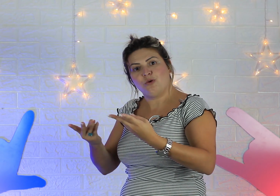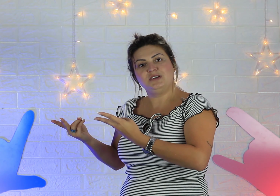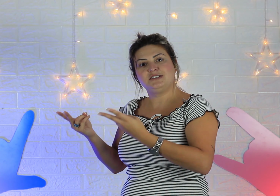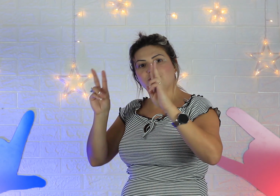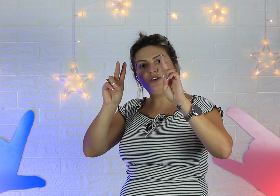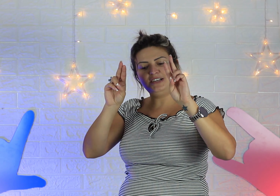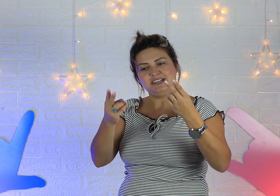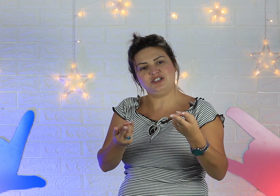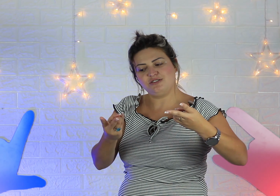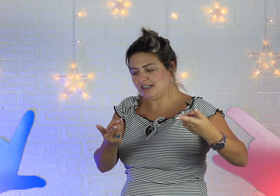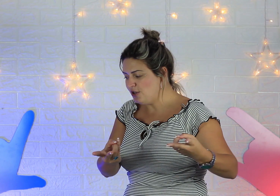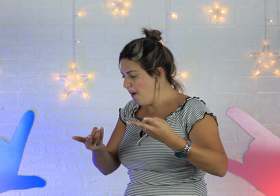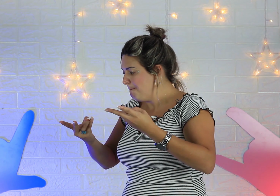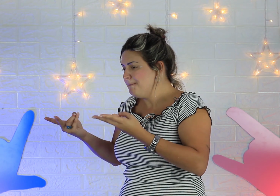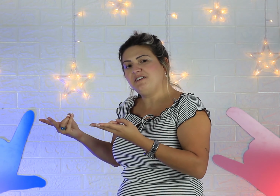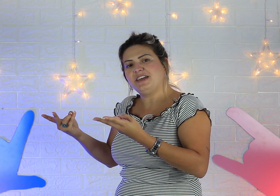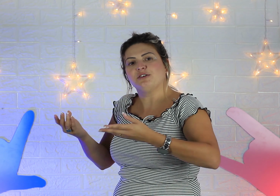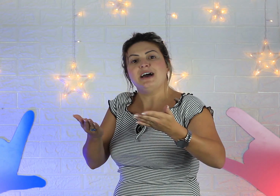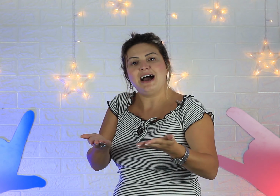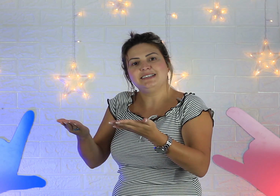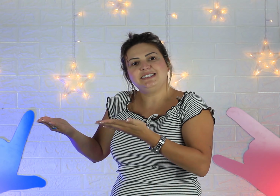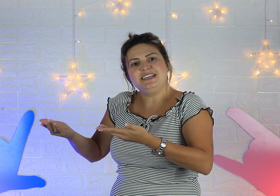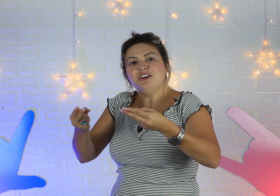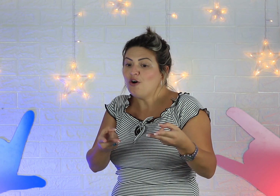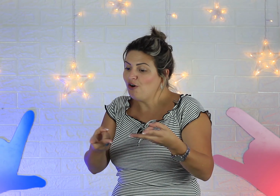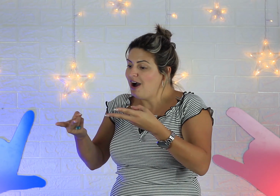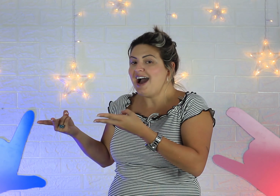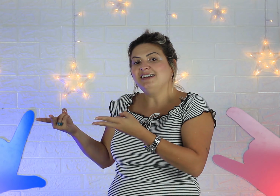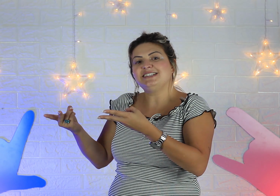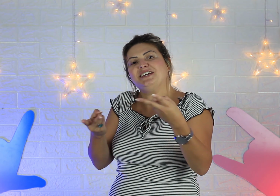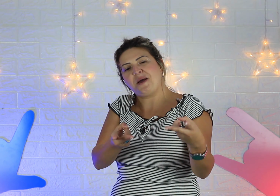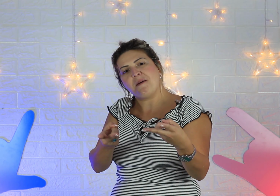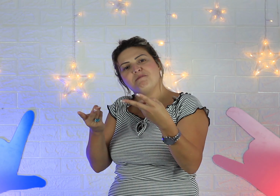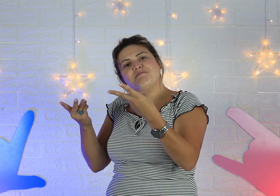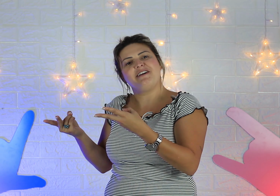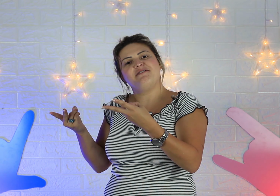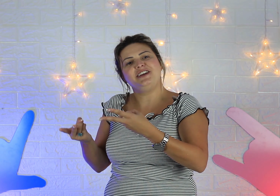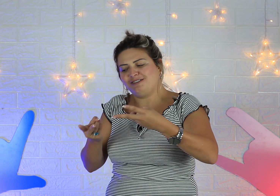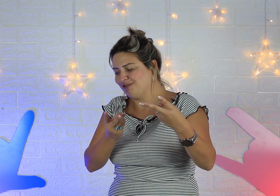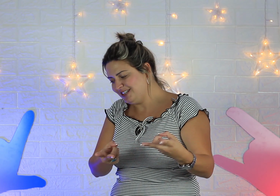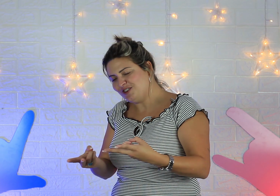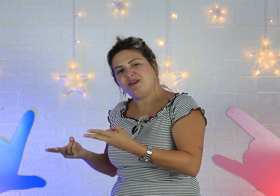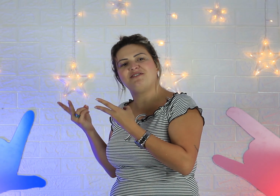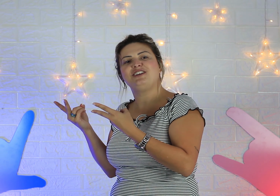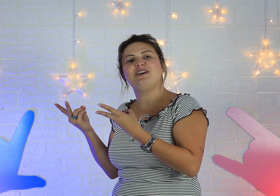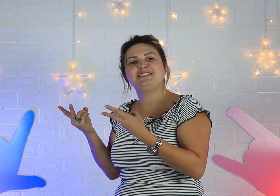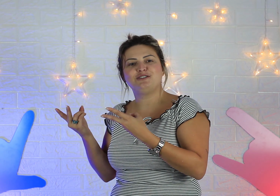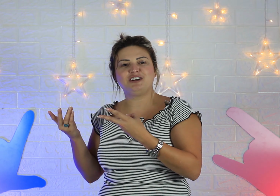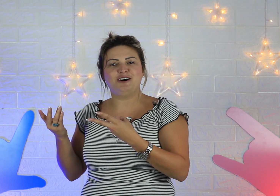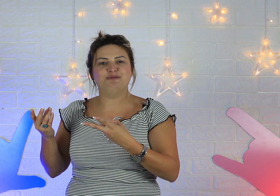vindo com esses dois dedinhos aqui ó bem vindo assim ou assim bem-vindo seja bem vindo a esse